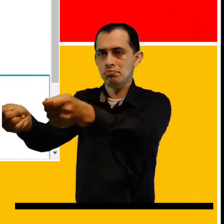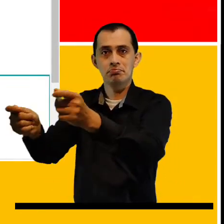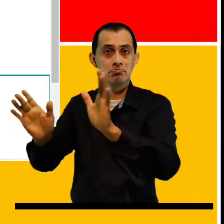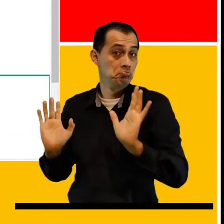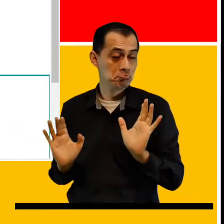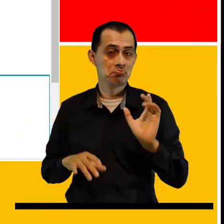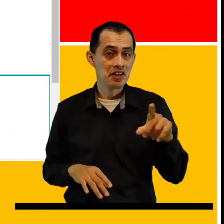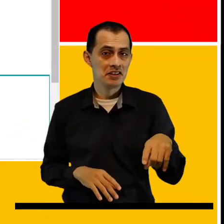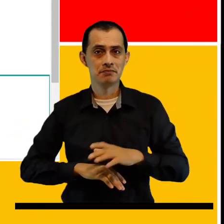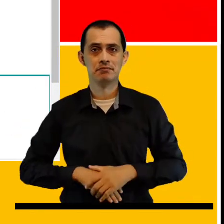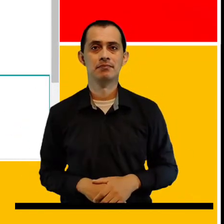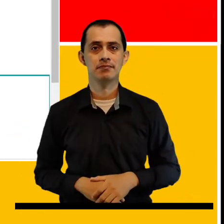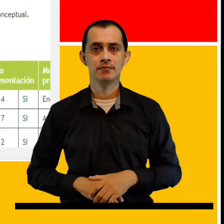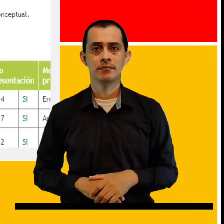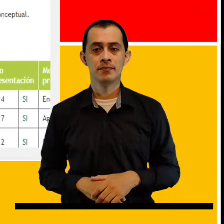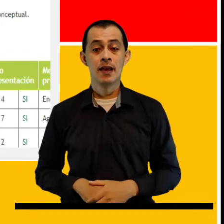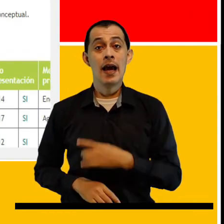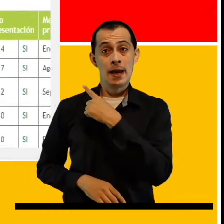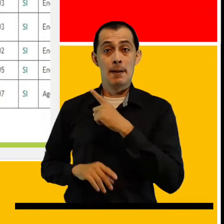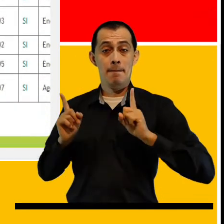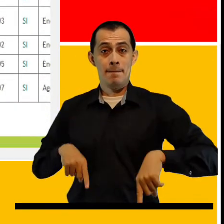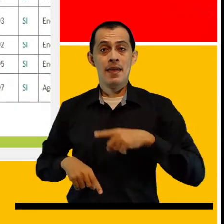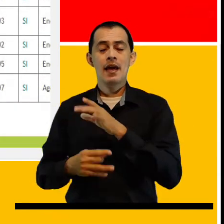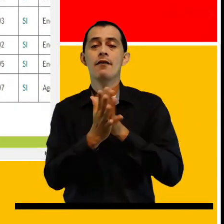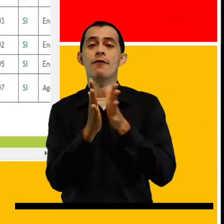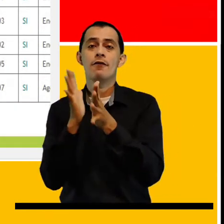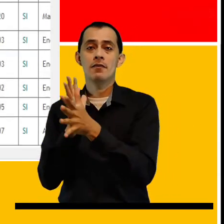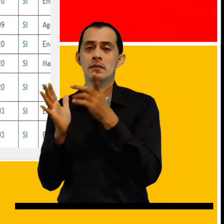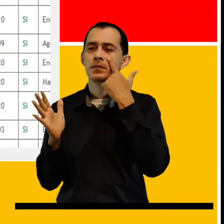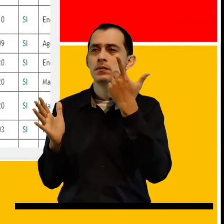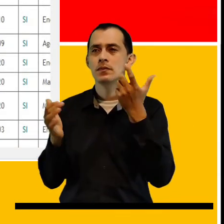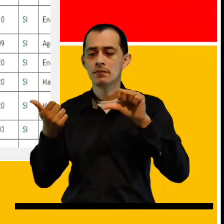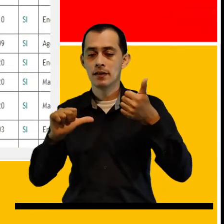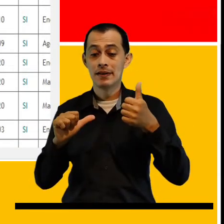de vida. La opción verificador de información es importante que la aprendan a manejar, si